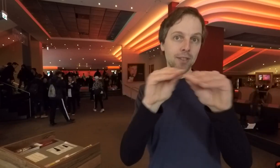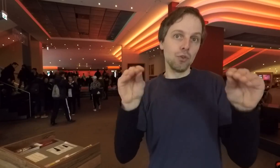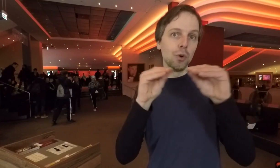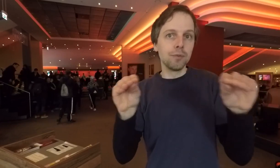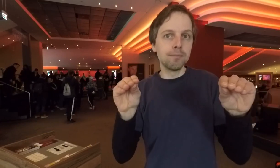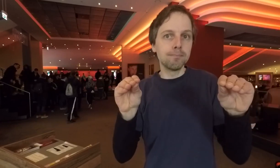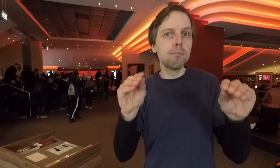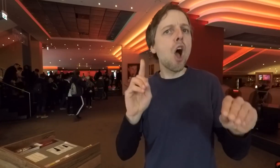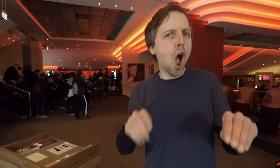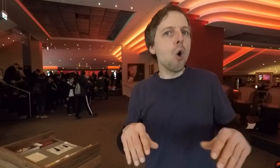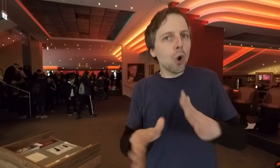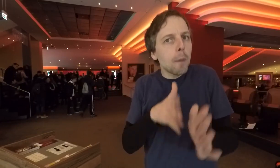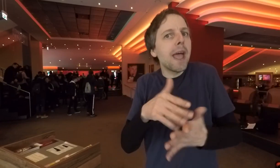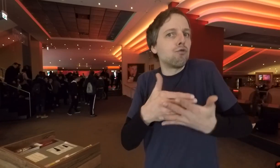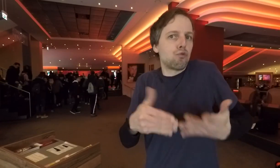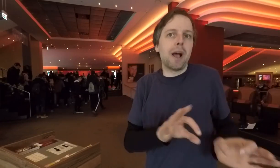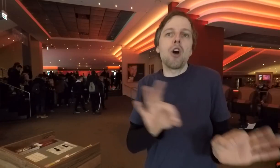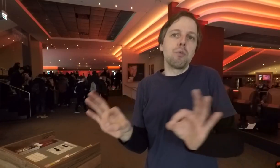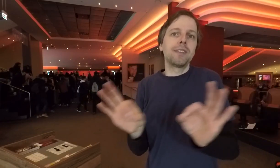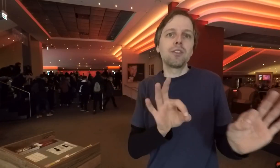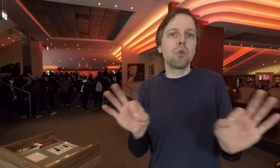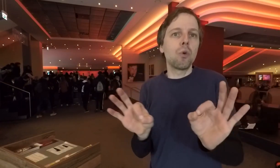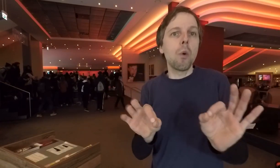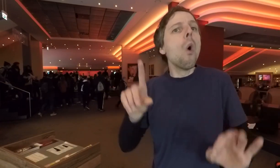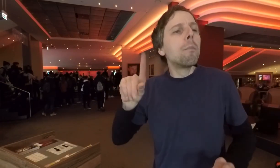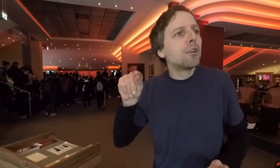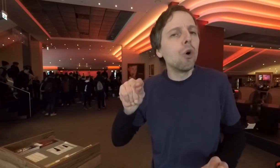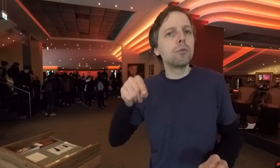Außerdem wird das Bühnenprogramm in die dt. Gebärdensprache übersetzt.